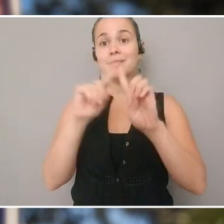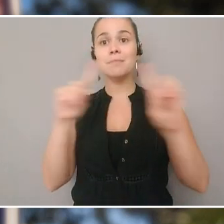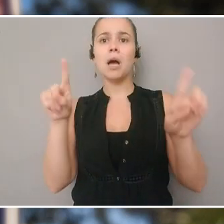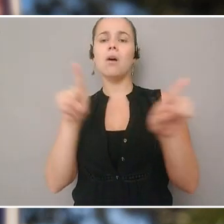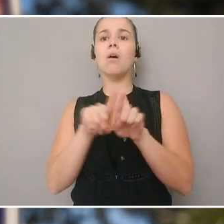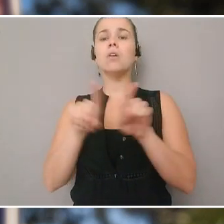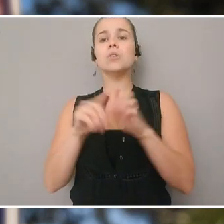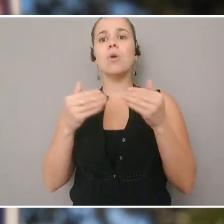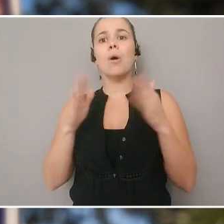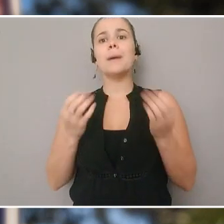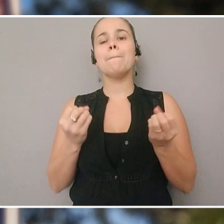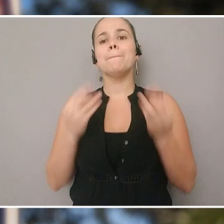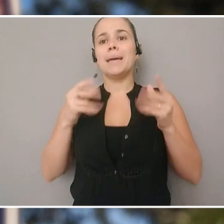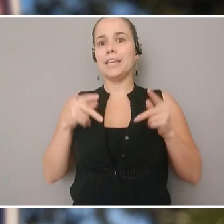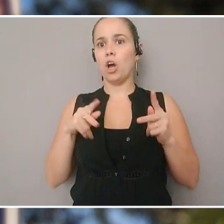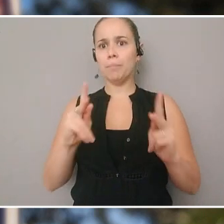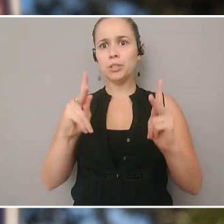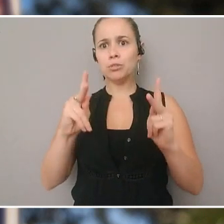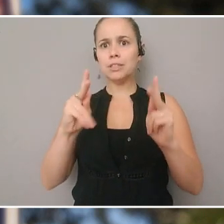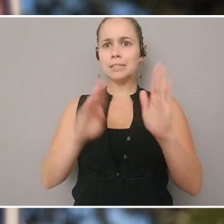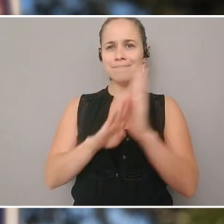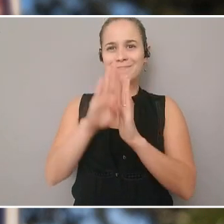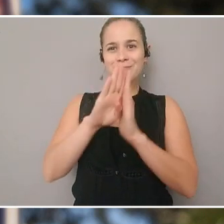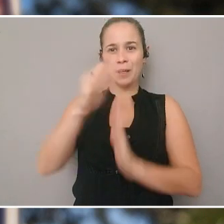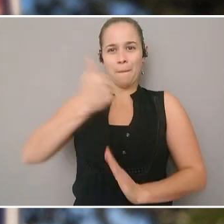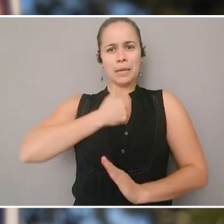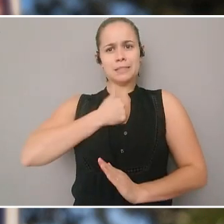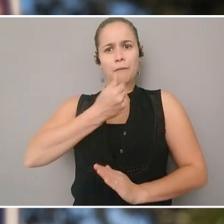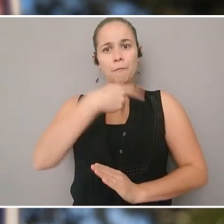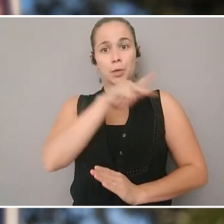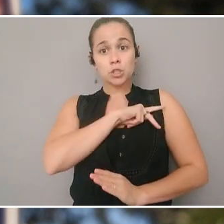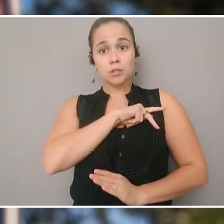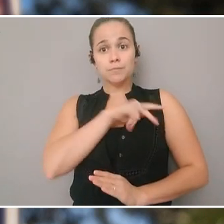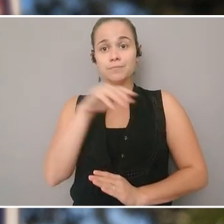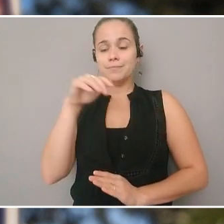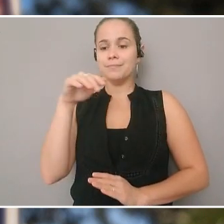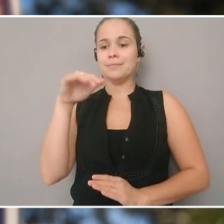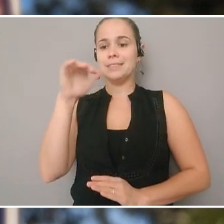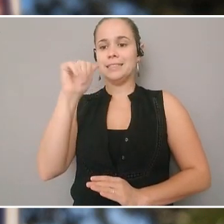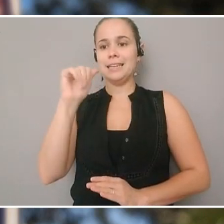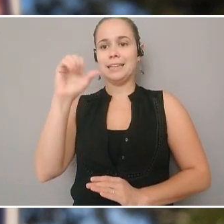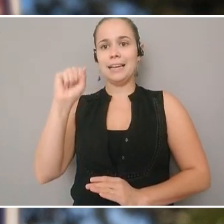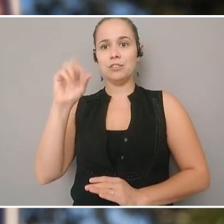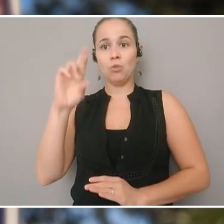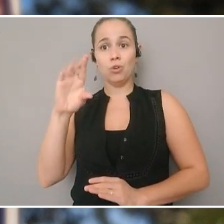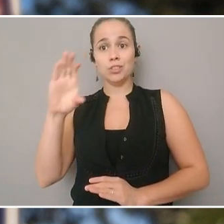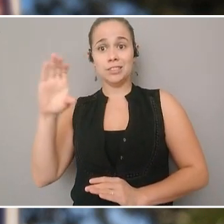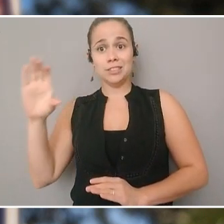oportunidades para crecer como individuo. Los Estudiantes Asociados de Riverside